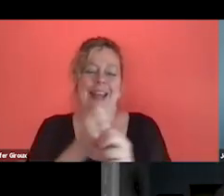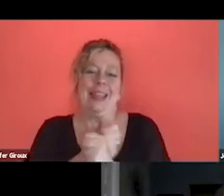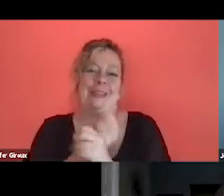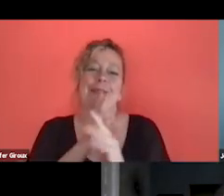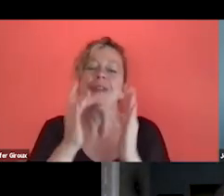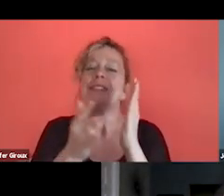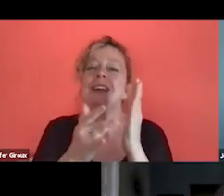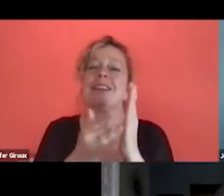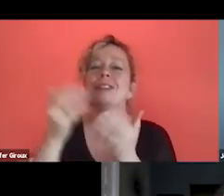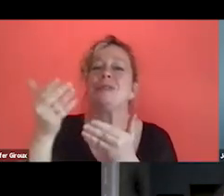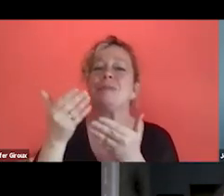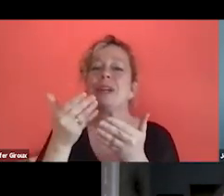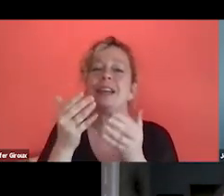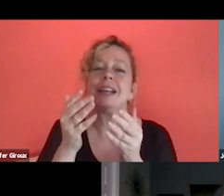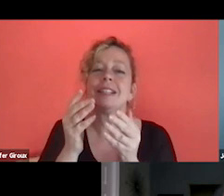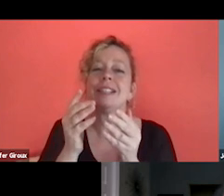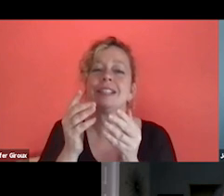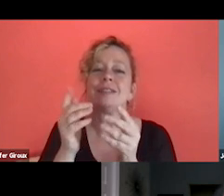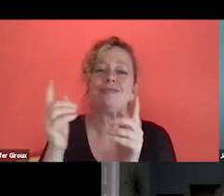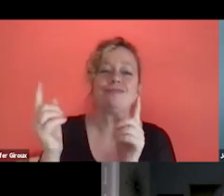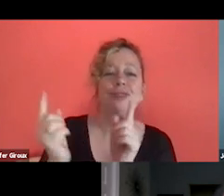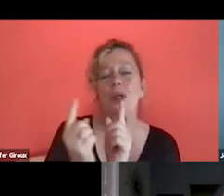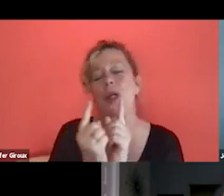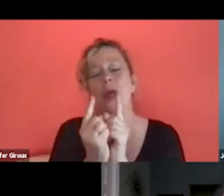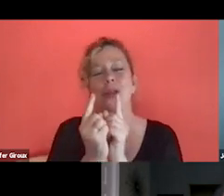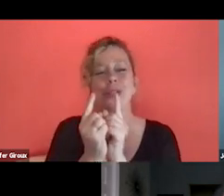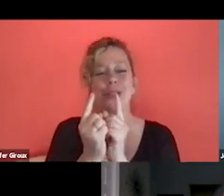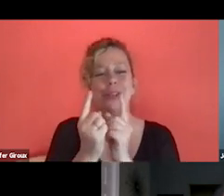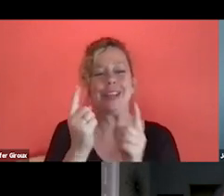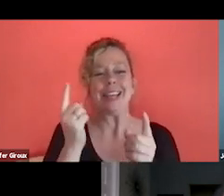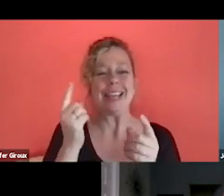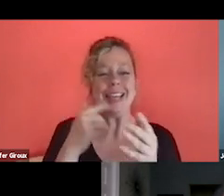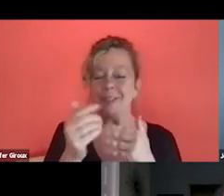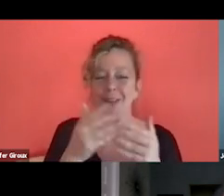que nos acerca, incluso cuando todos estamos superando algunas de estas curvas de aprendizaje inesperadas.